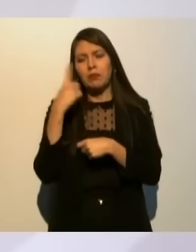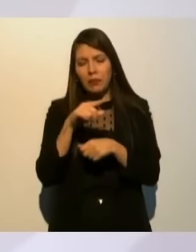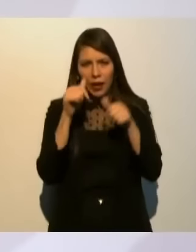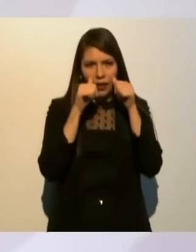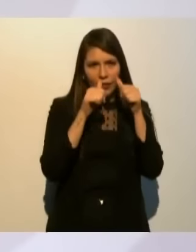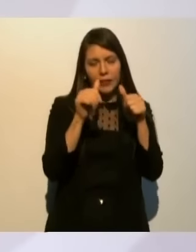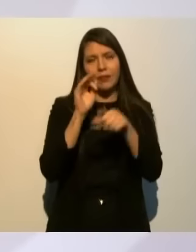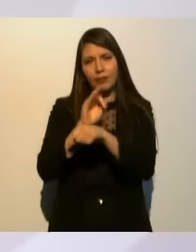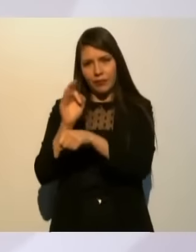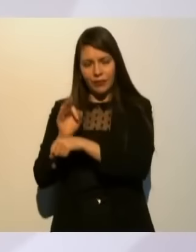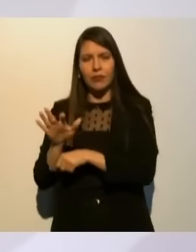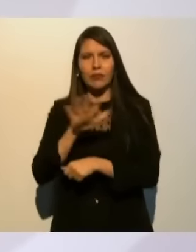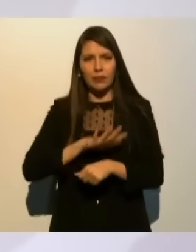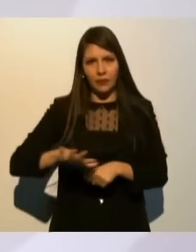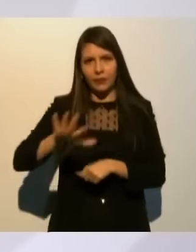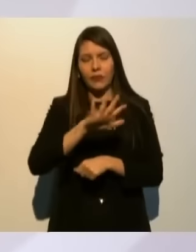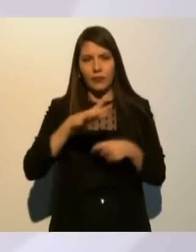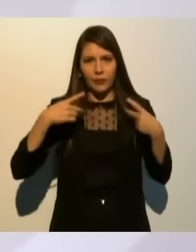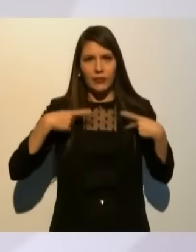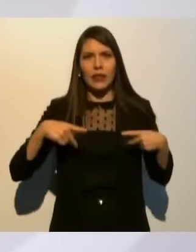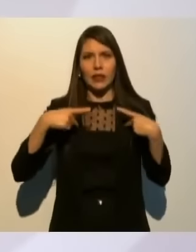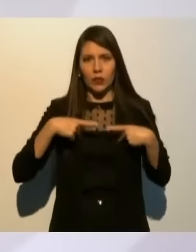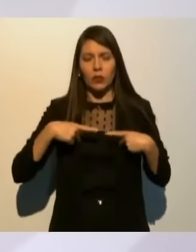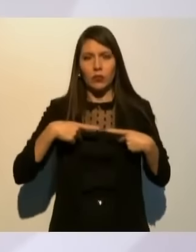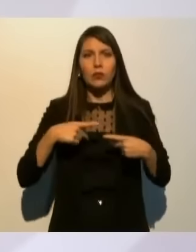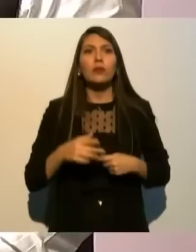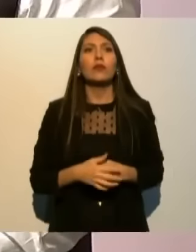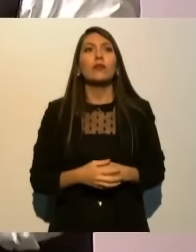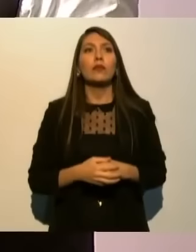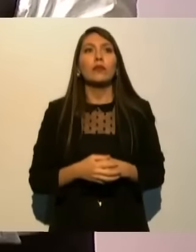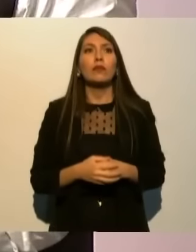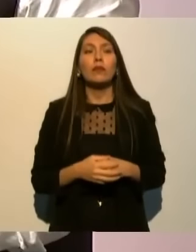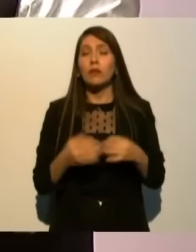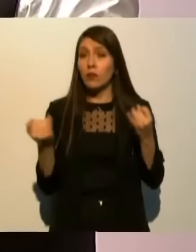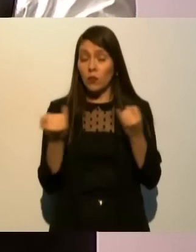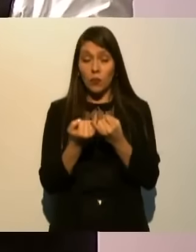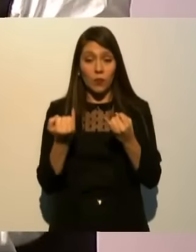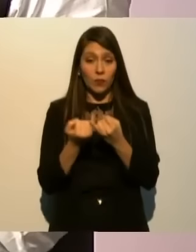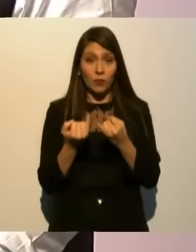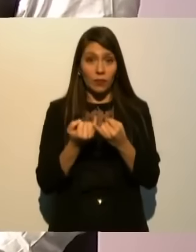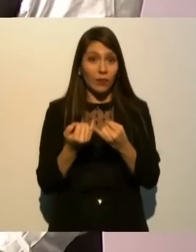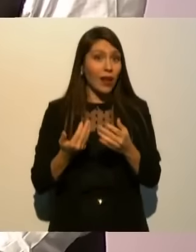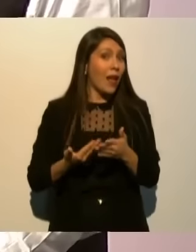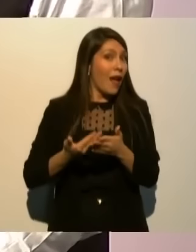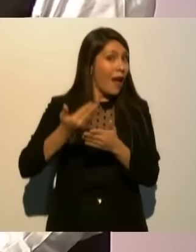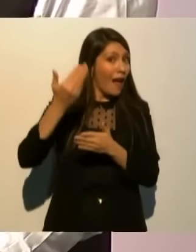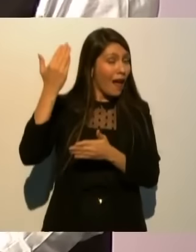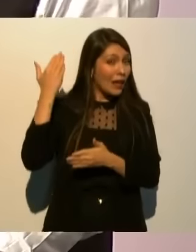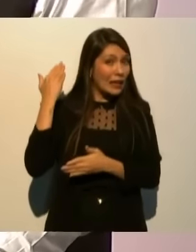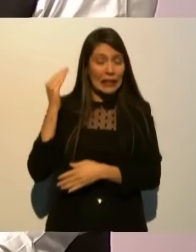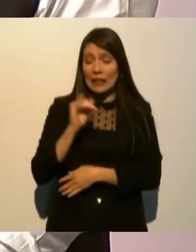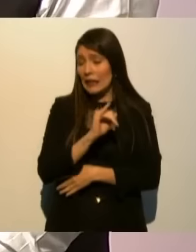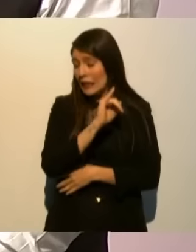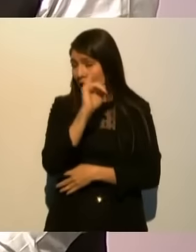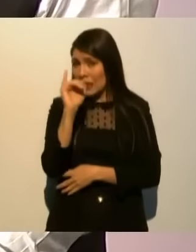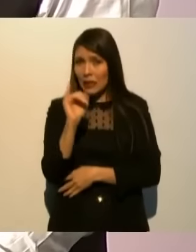también destacar que nunca en la historia nunca en la historia se ha hecho un diagnóstico entidad